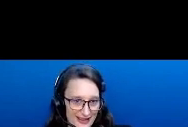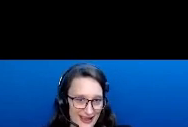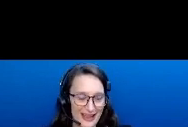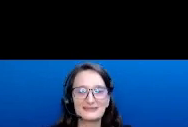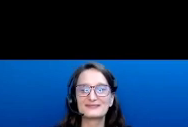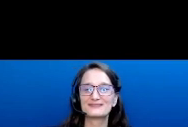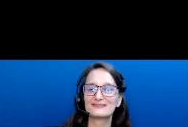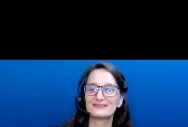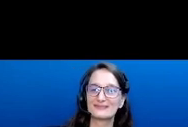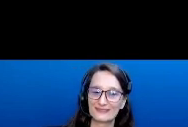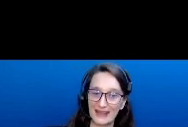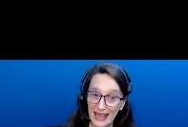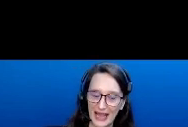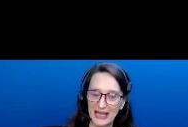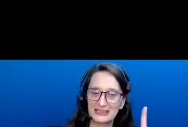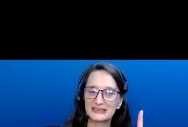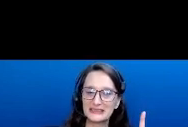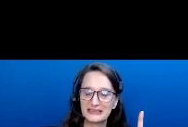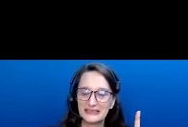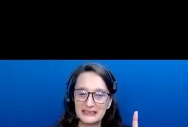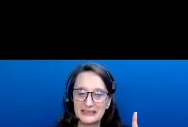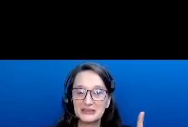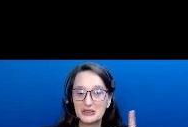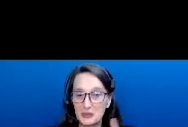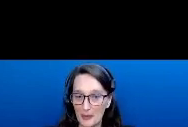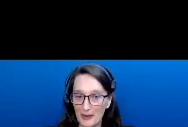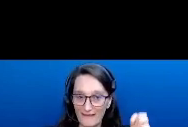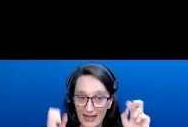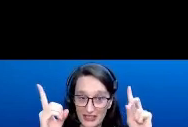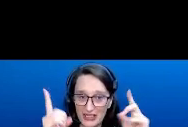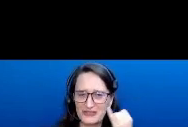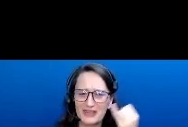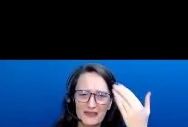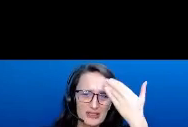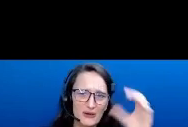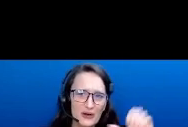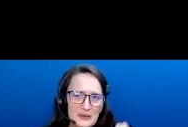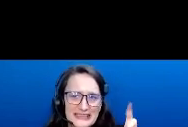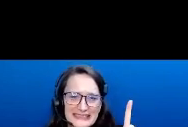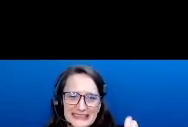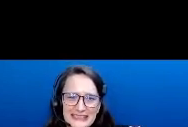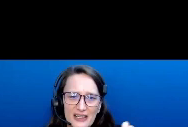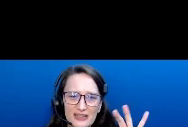para aquellos de ustedes que pueden no estar familiarizados con Seeds of Partnership somos un